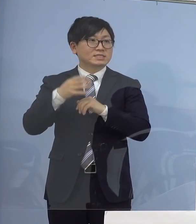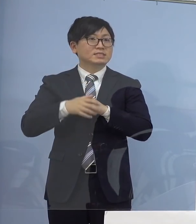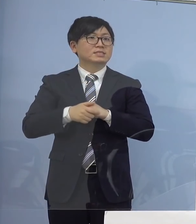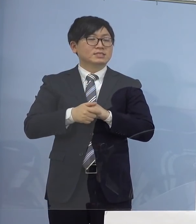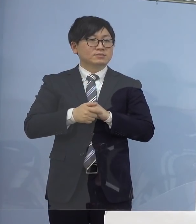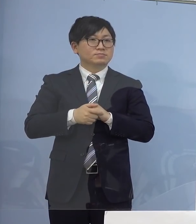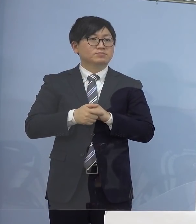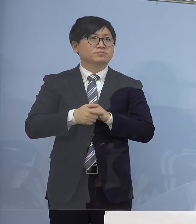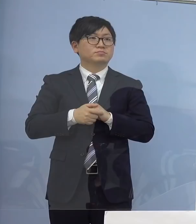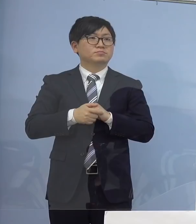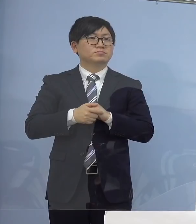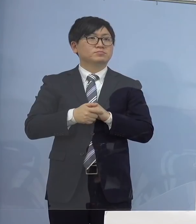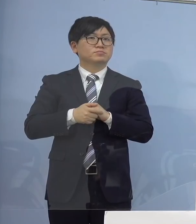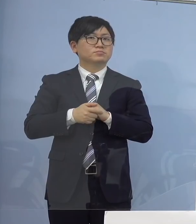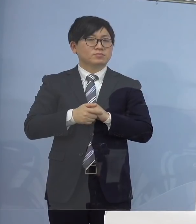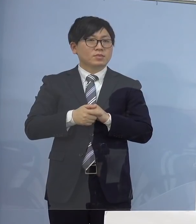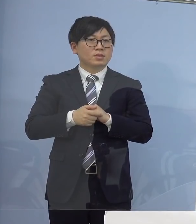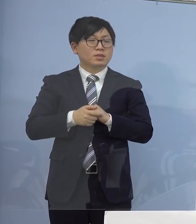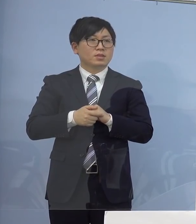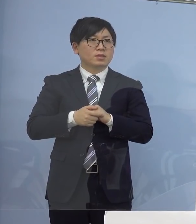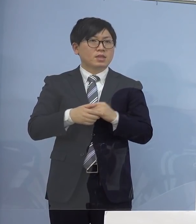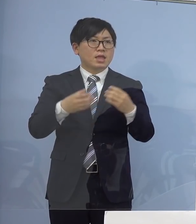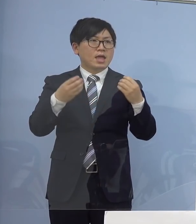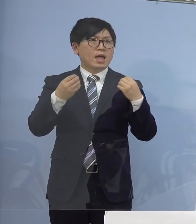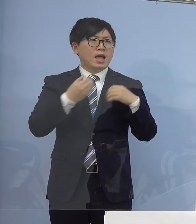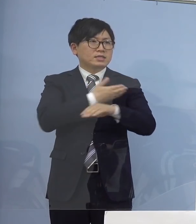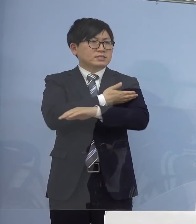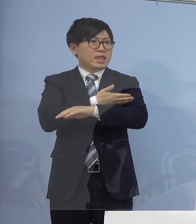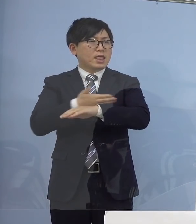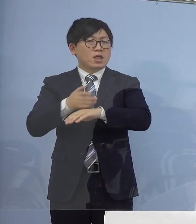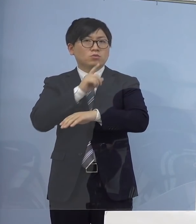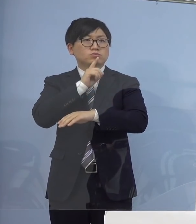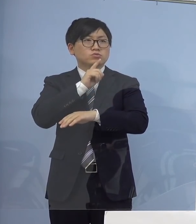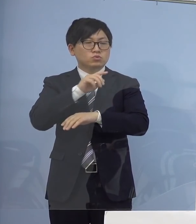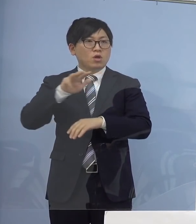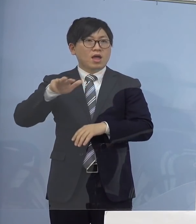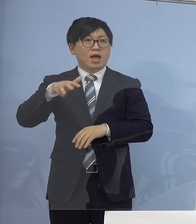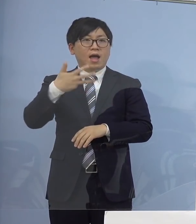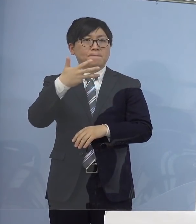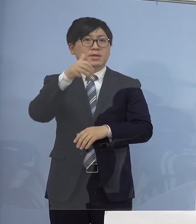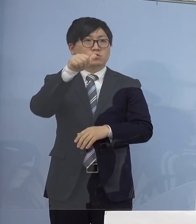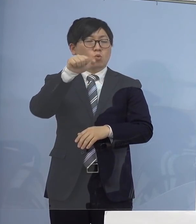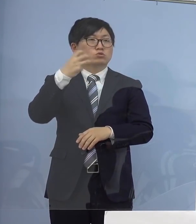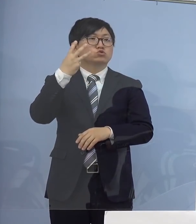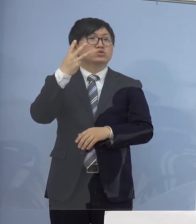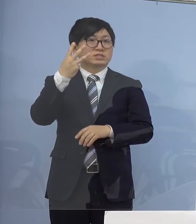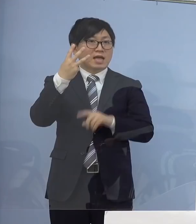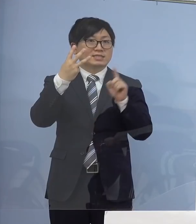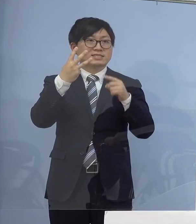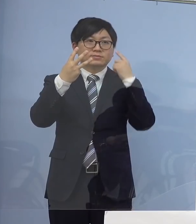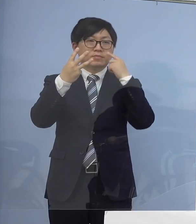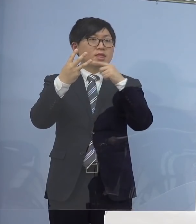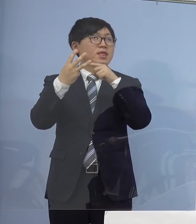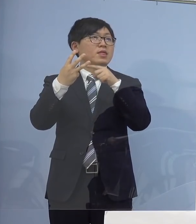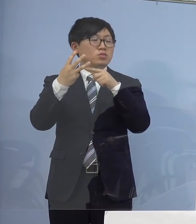感染経路についてですが 853例目の知人ということでございます